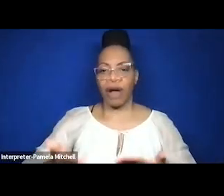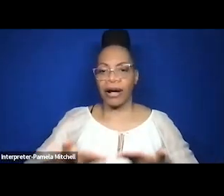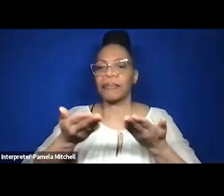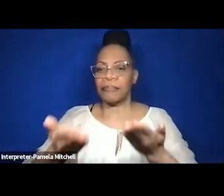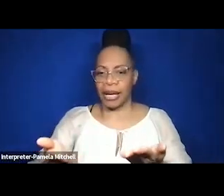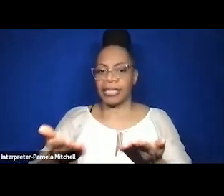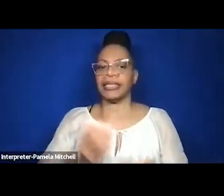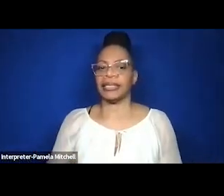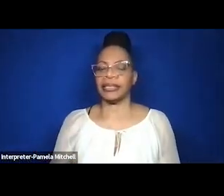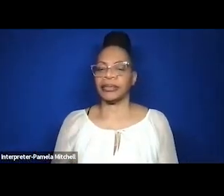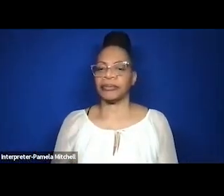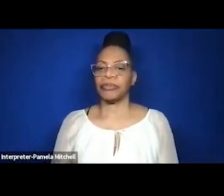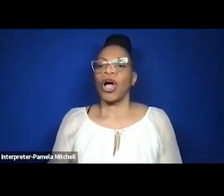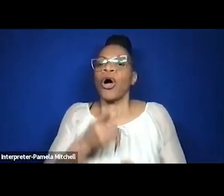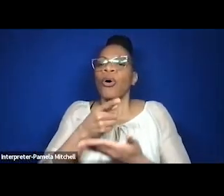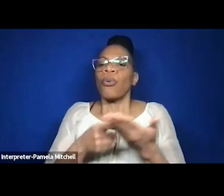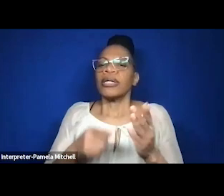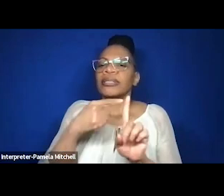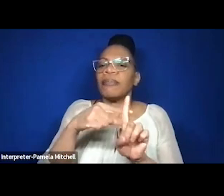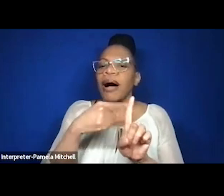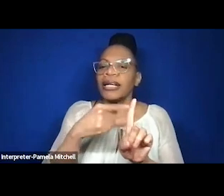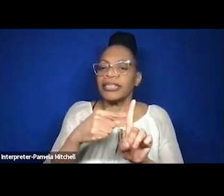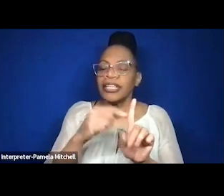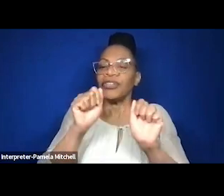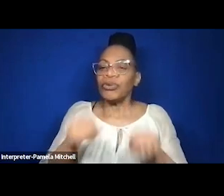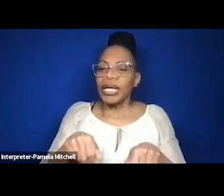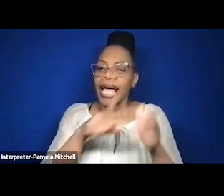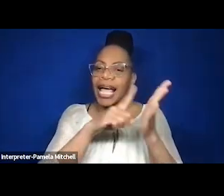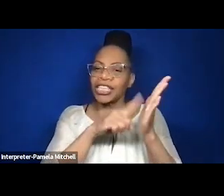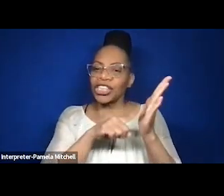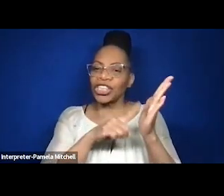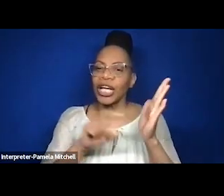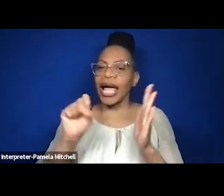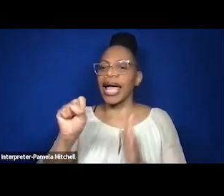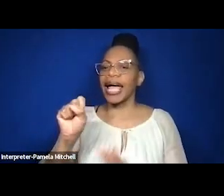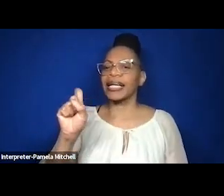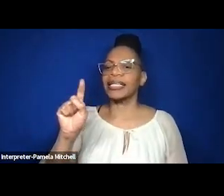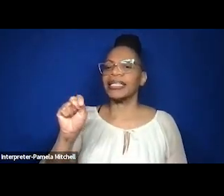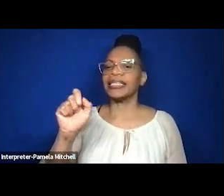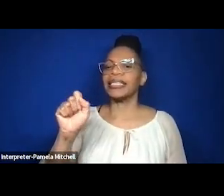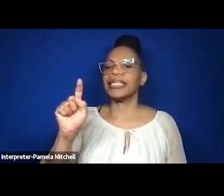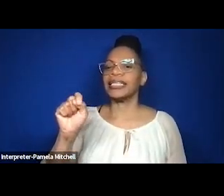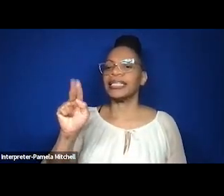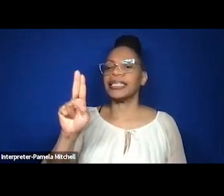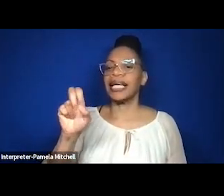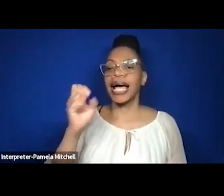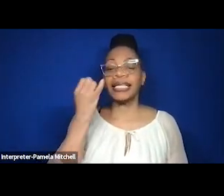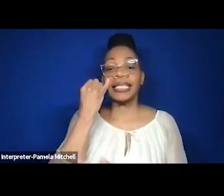Y lo que también es bueno es que puedes verificar el estado, si utilizas la información del código de barras nuevamente,